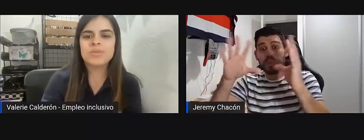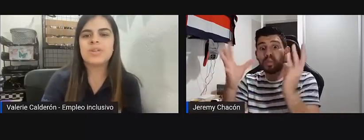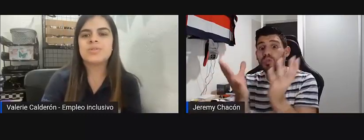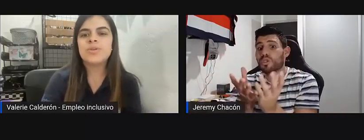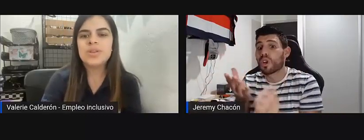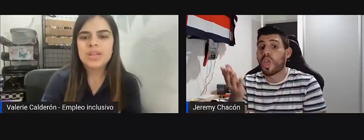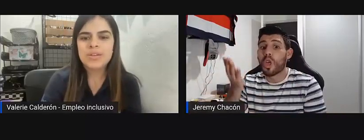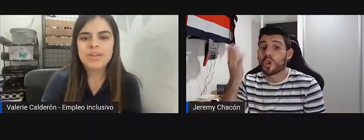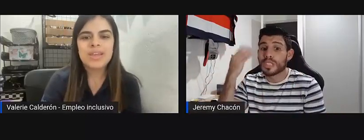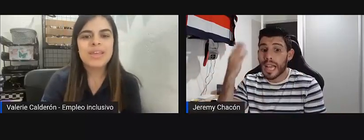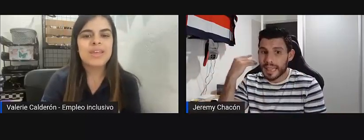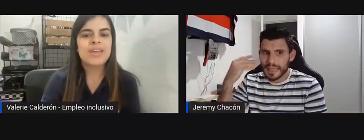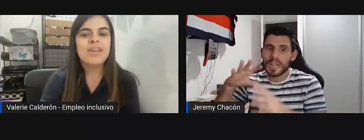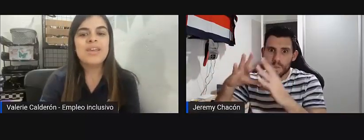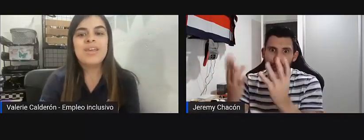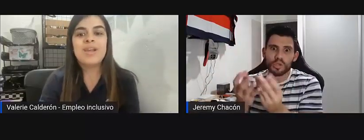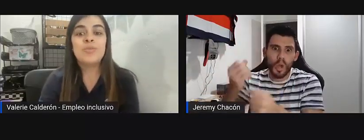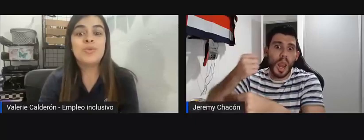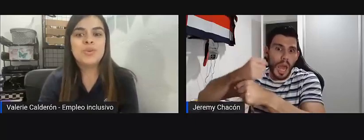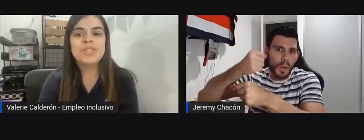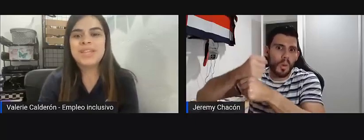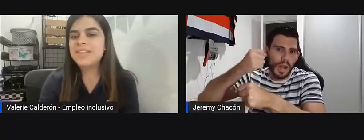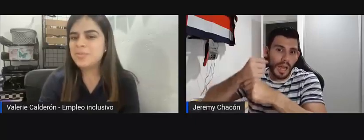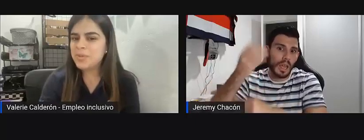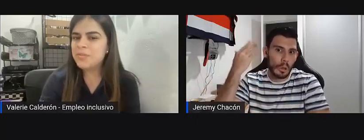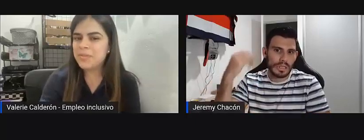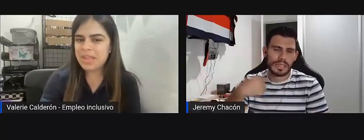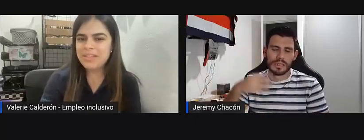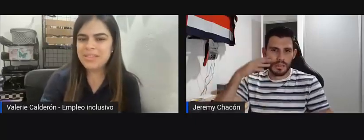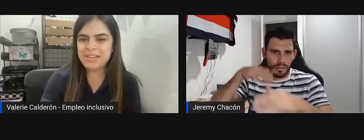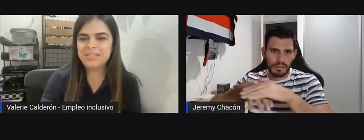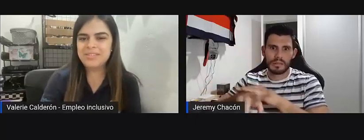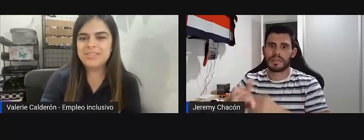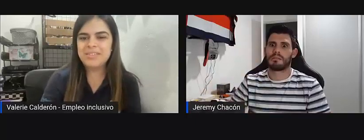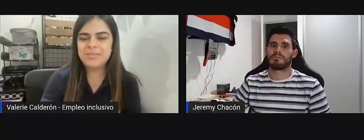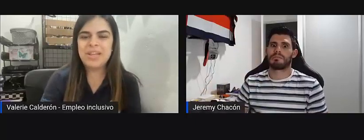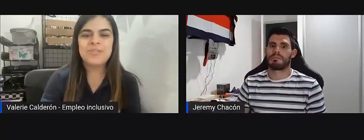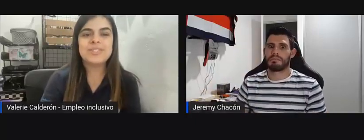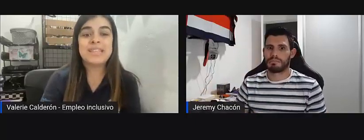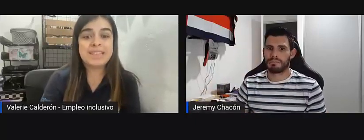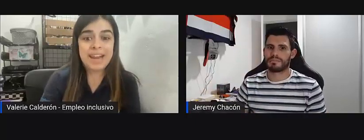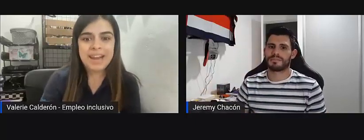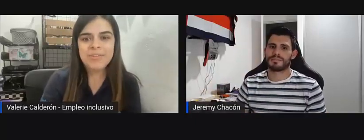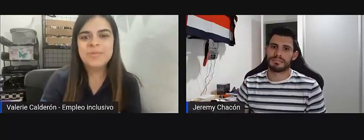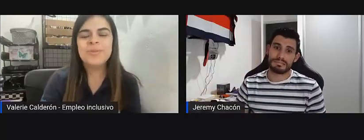personas sordas verdad que que el mundo oyente es muy diferente verdad Entonces entrar a un